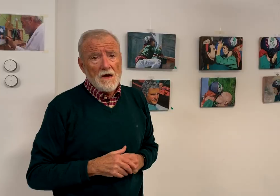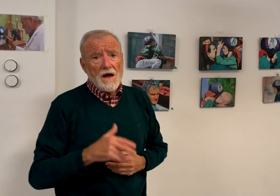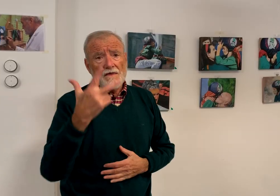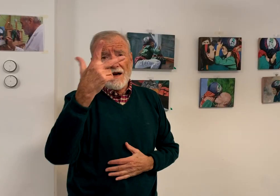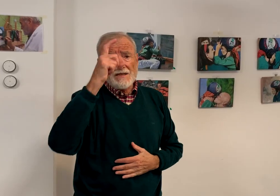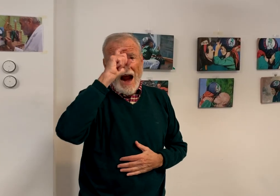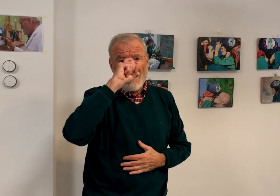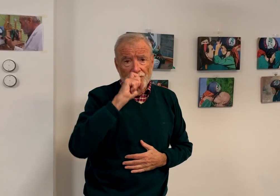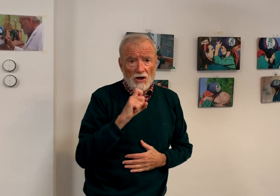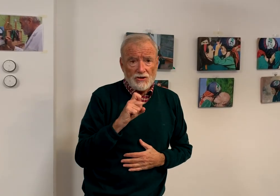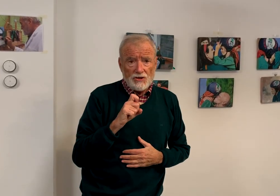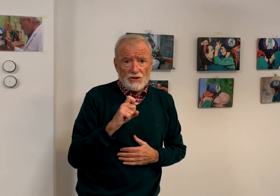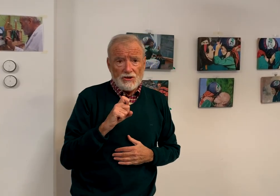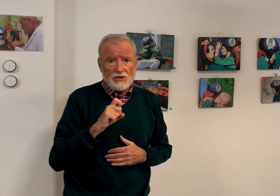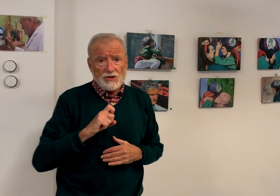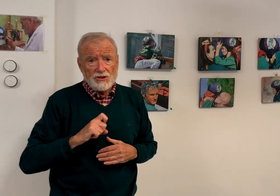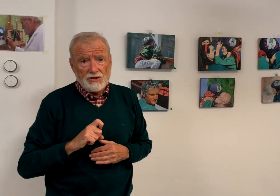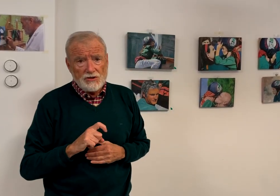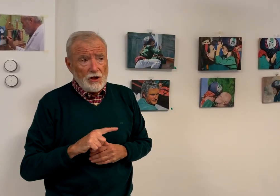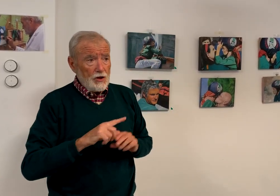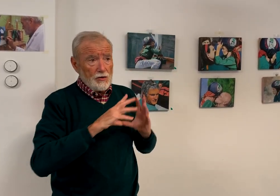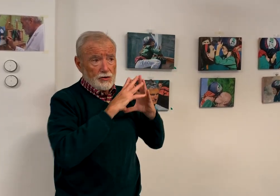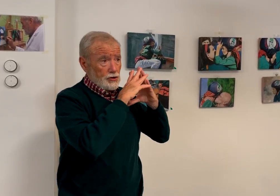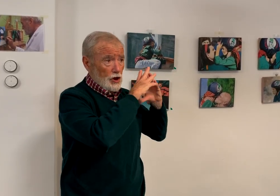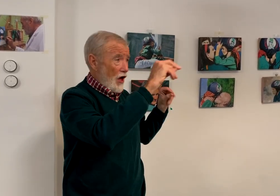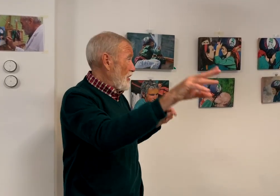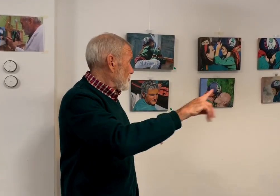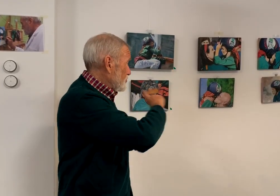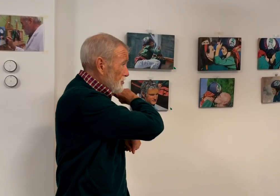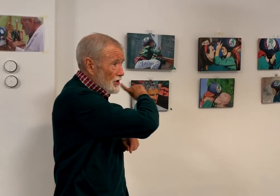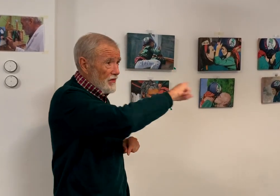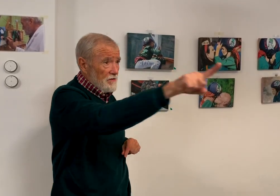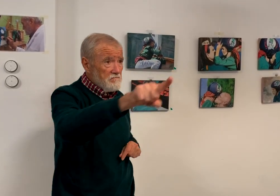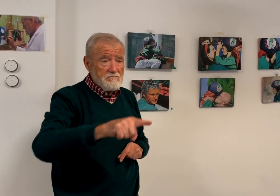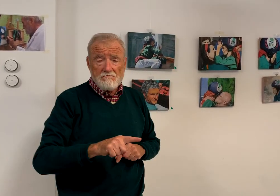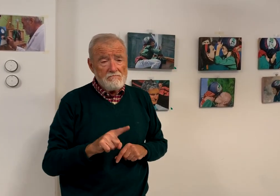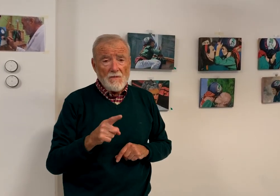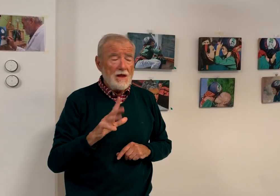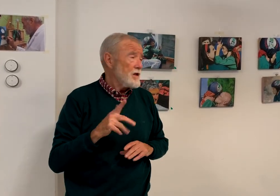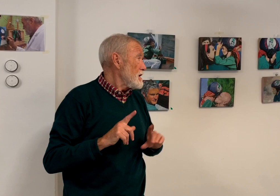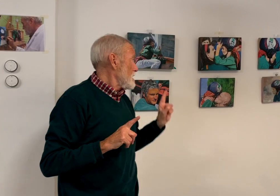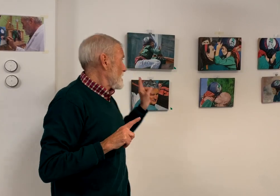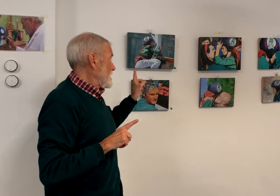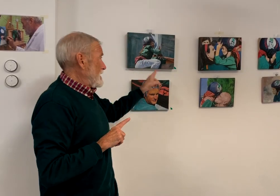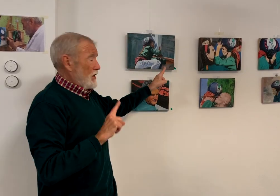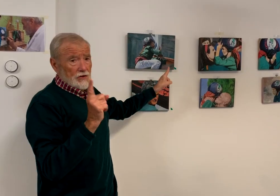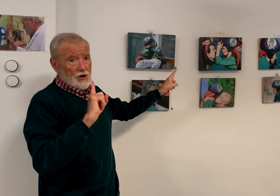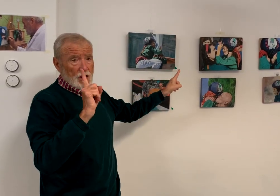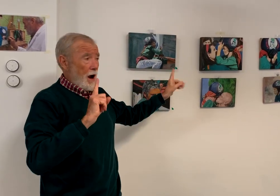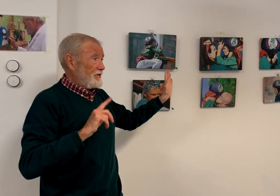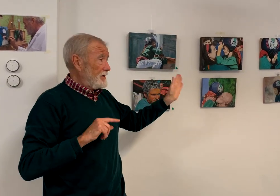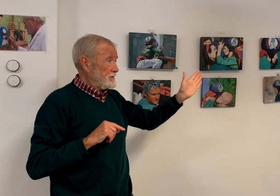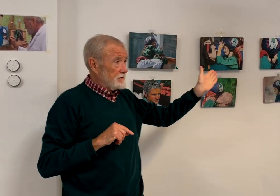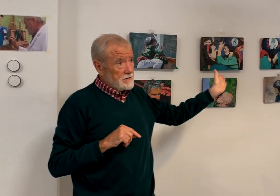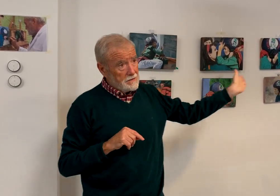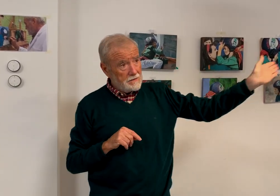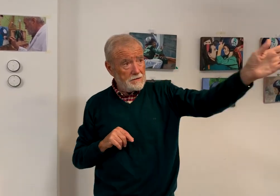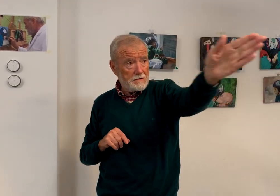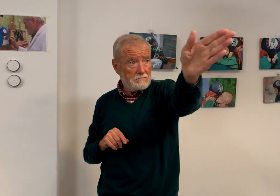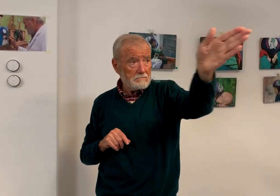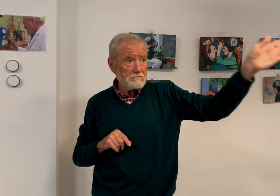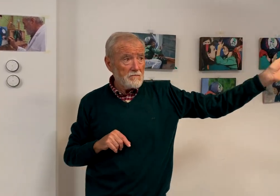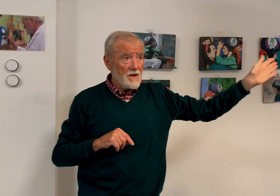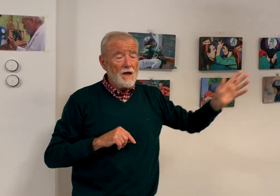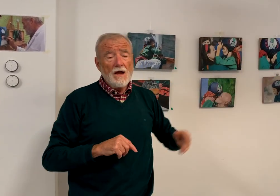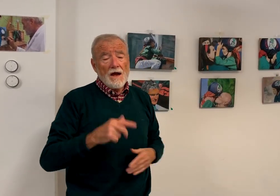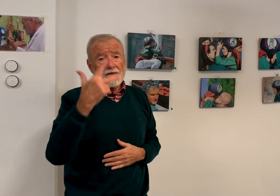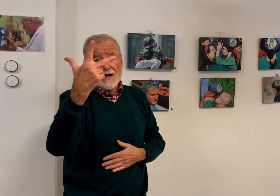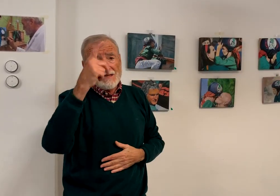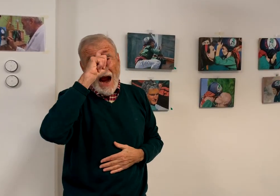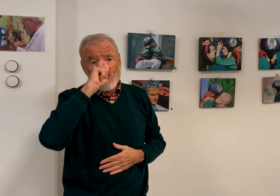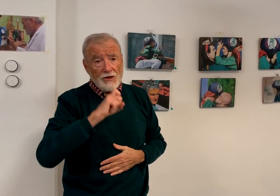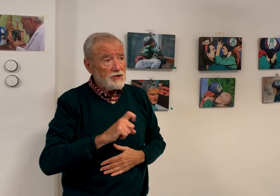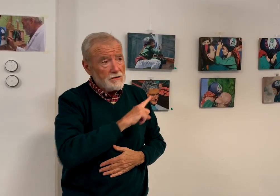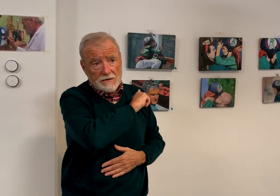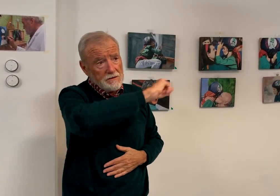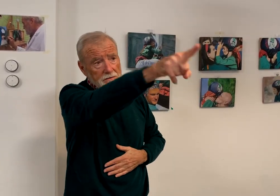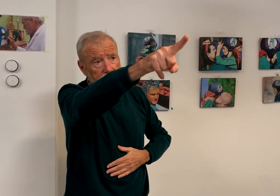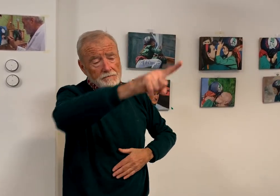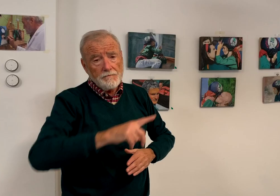3 años para hacerlo todo. Bueno, estos no, Pero el resto si, unos 3 años.